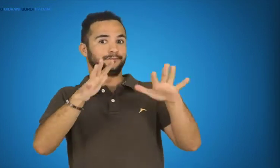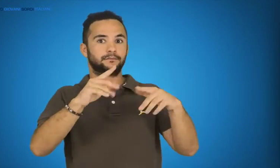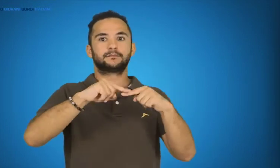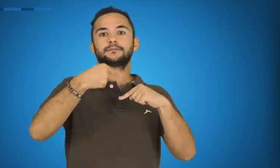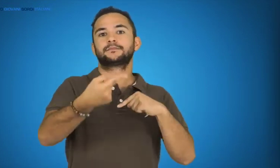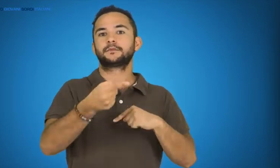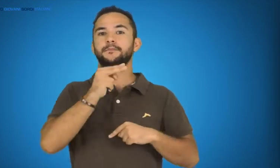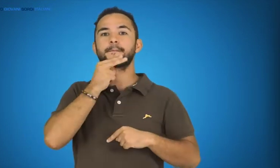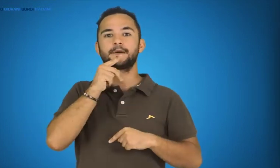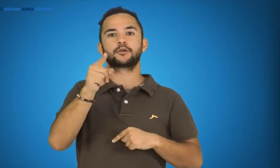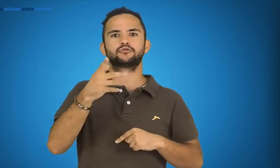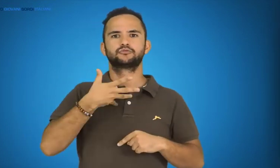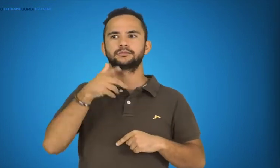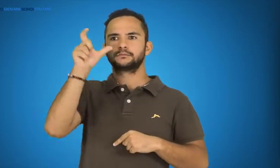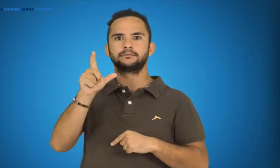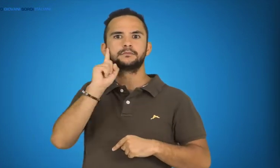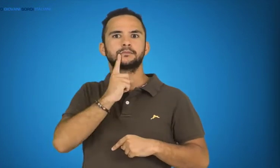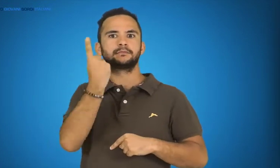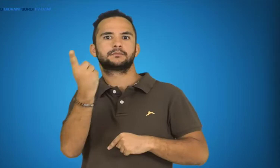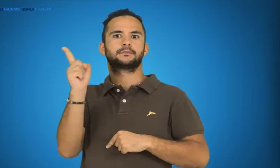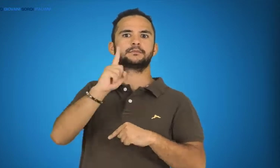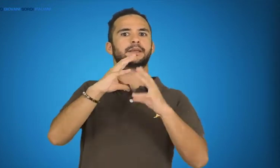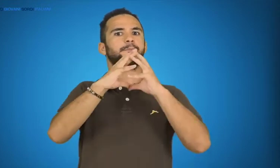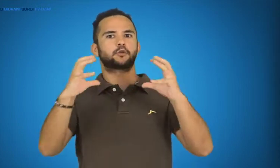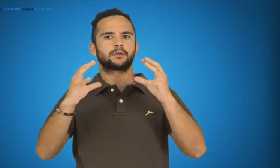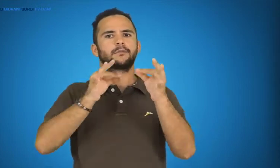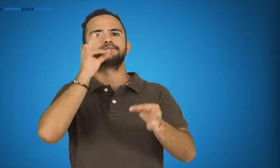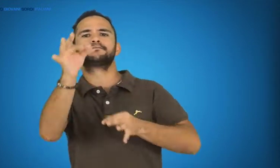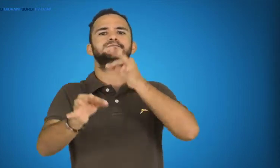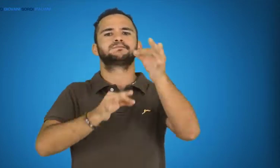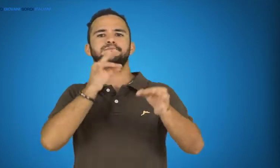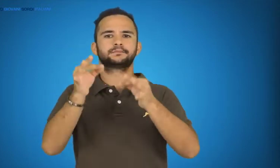mentre nel pomeriggio ci sarà un sordo imprenditore che verrà per illustrarvi la sua esperienza,